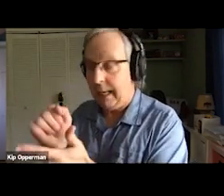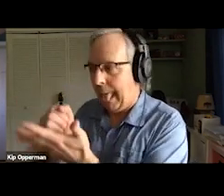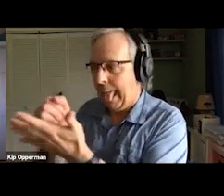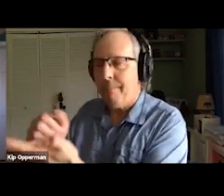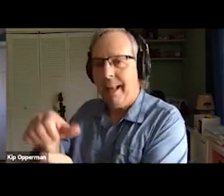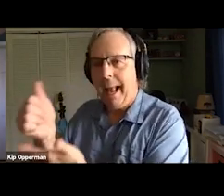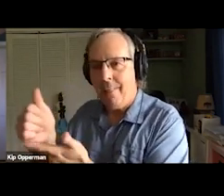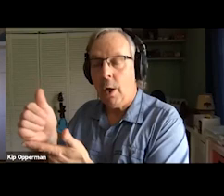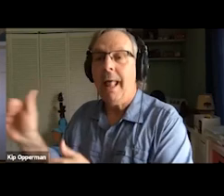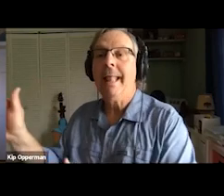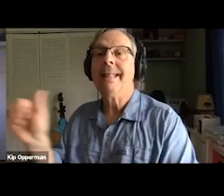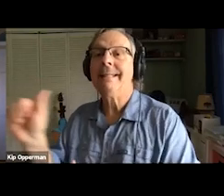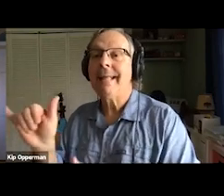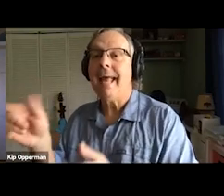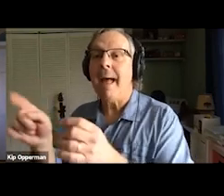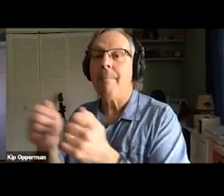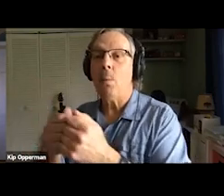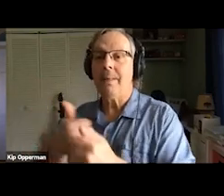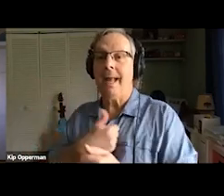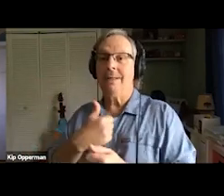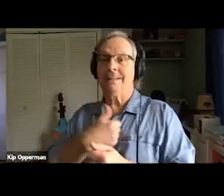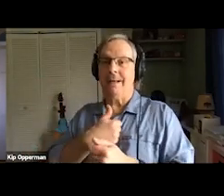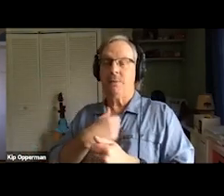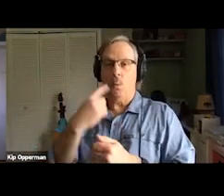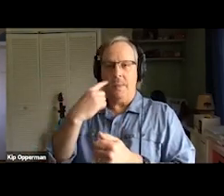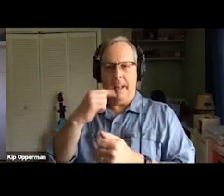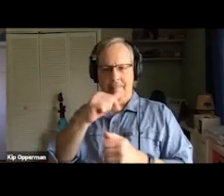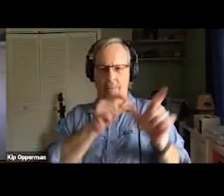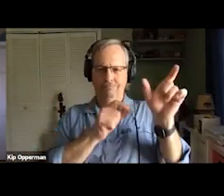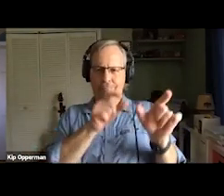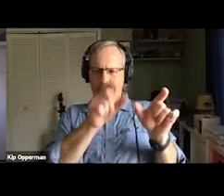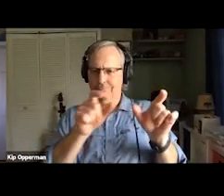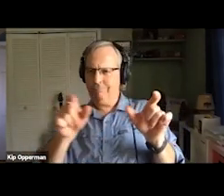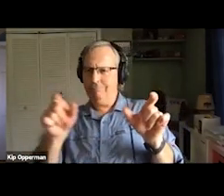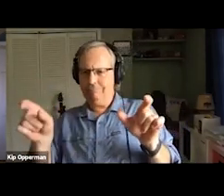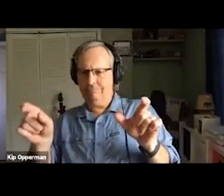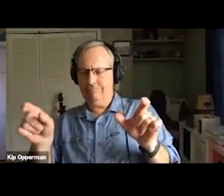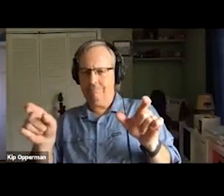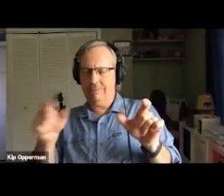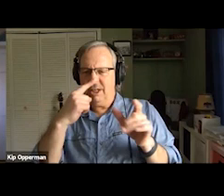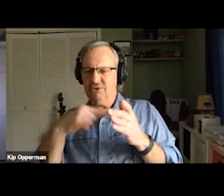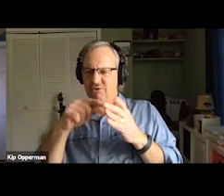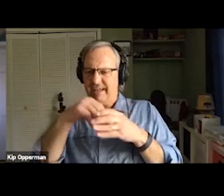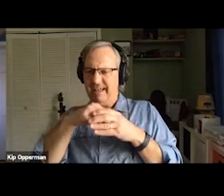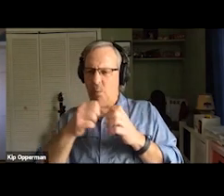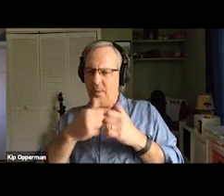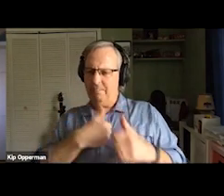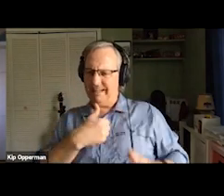Lo mismo ocurre con nosotros. Cuando pensamos en estas piezas, realmente estamos revisándonos y averiguando,